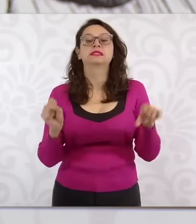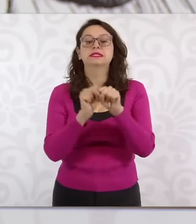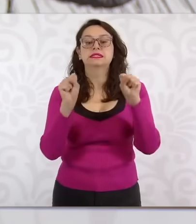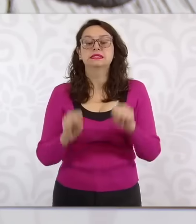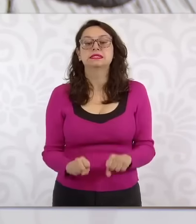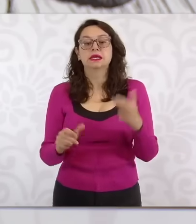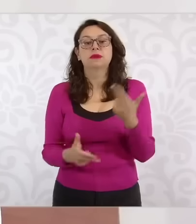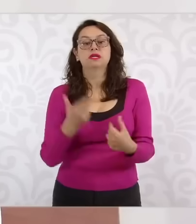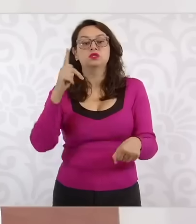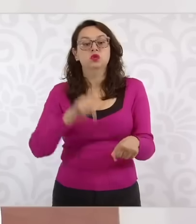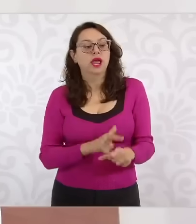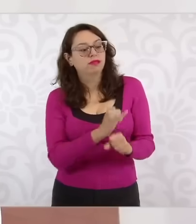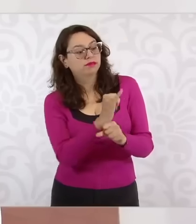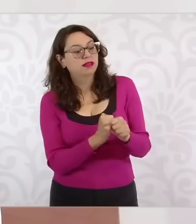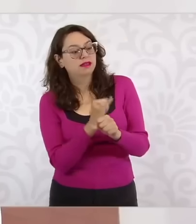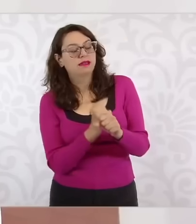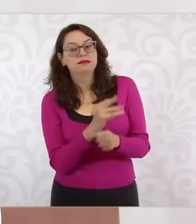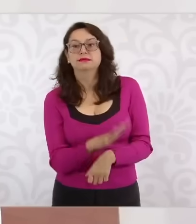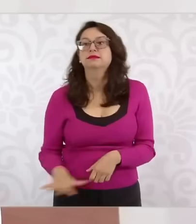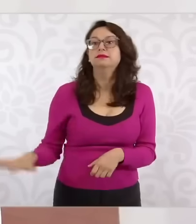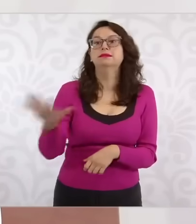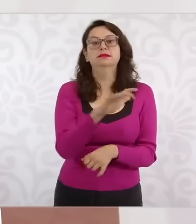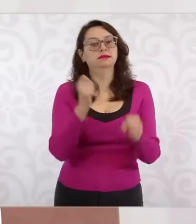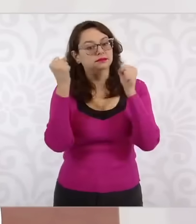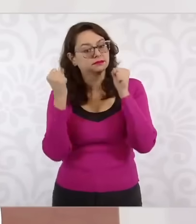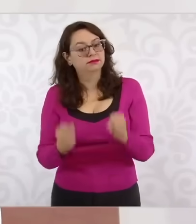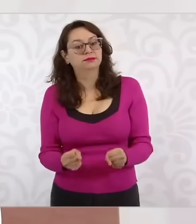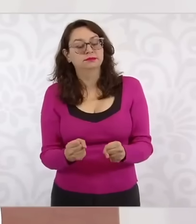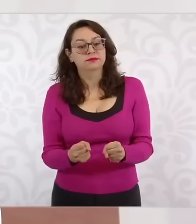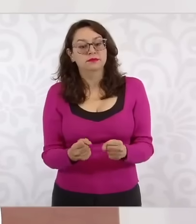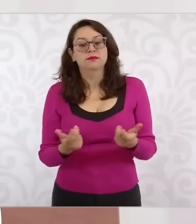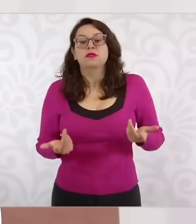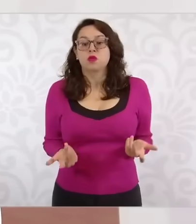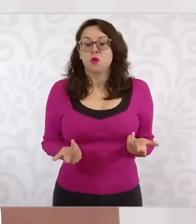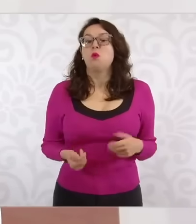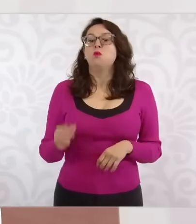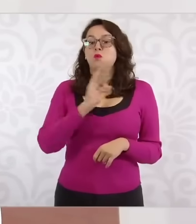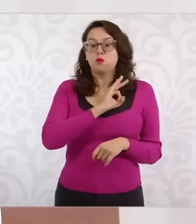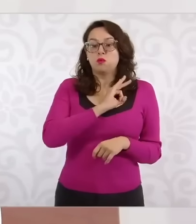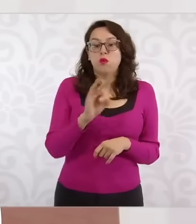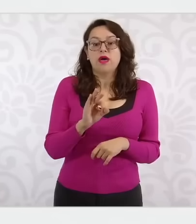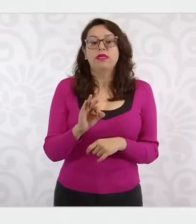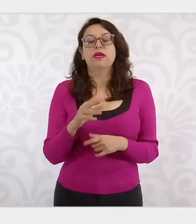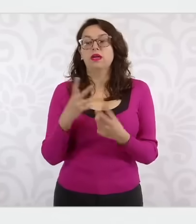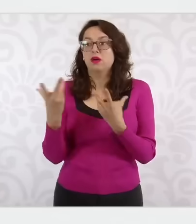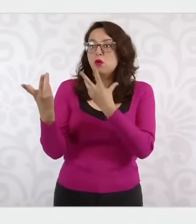para la seguridad pública. Este sistema permite que haya colaboración ya por ley de